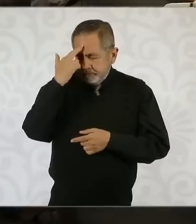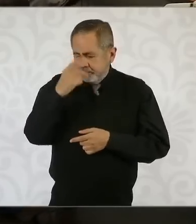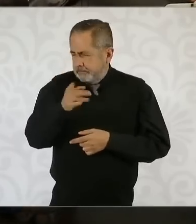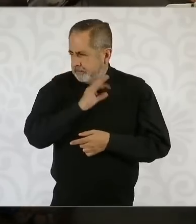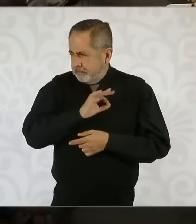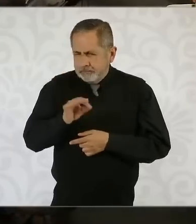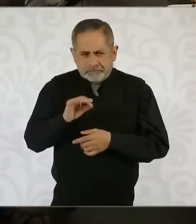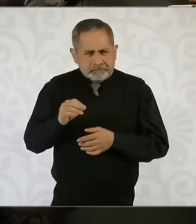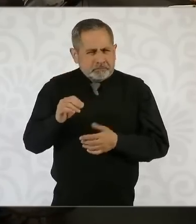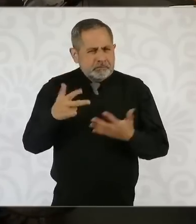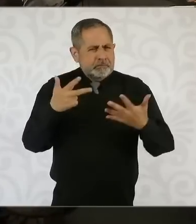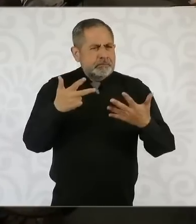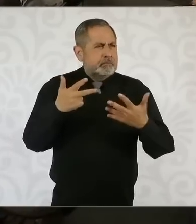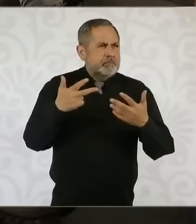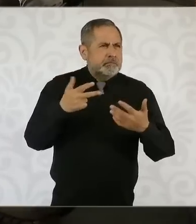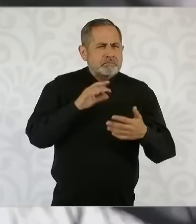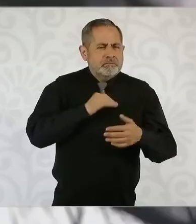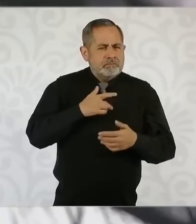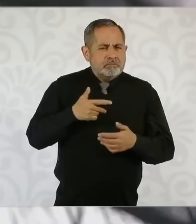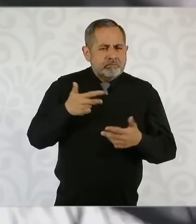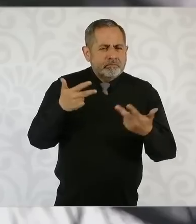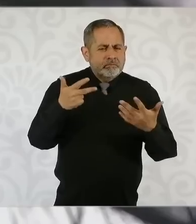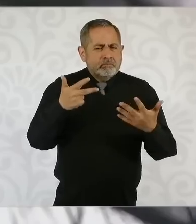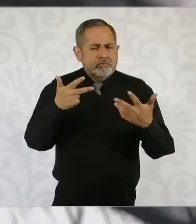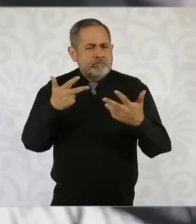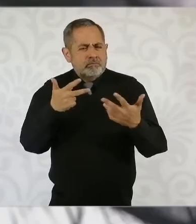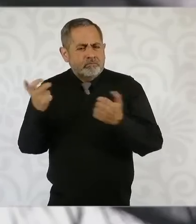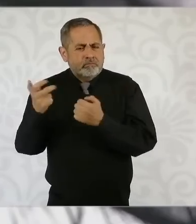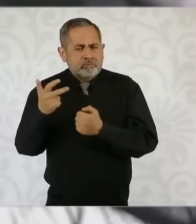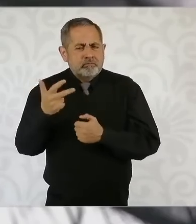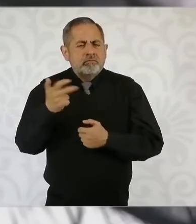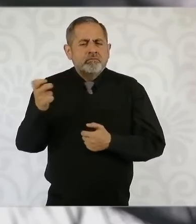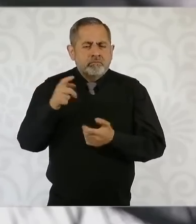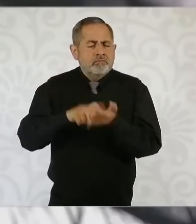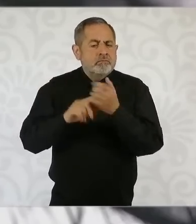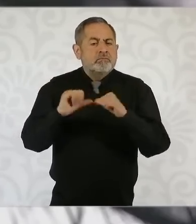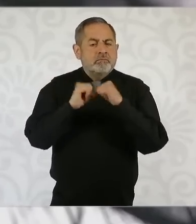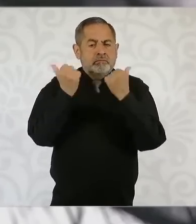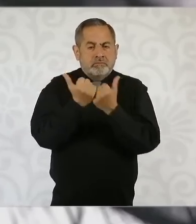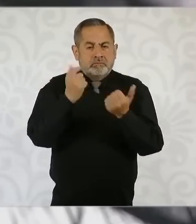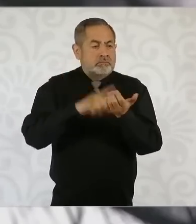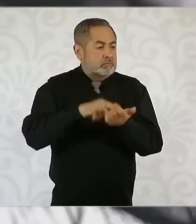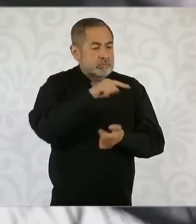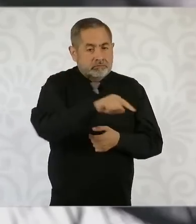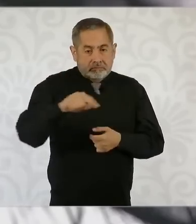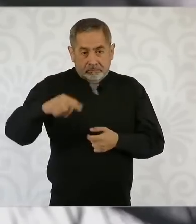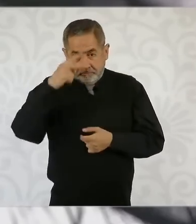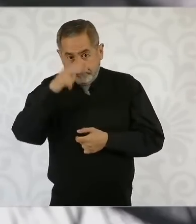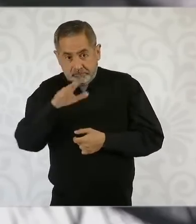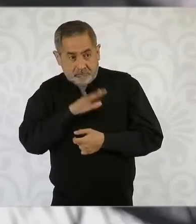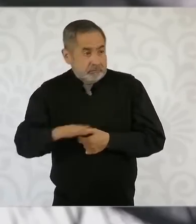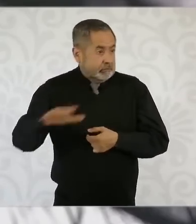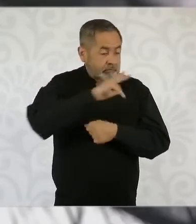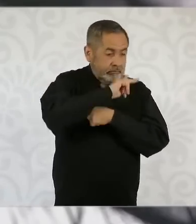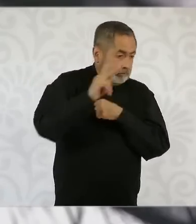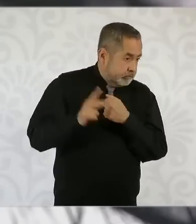como 800 asociaciones de beneficiencia en México a nivel país O sea no están concentrados en Entonces